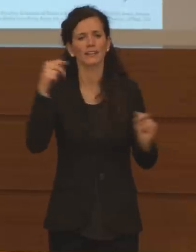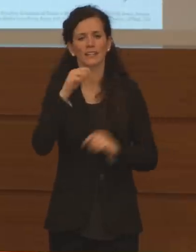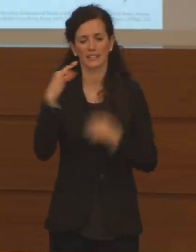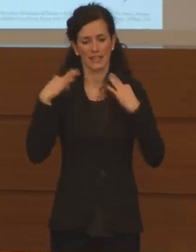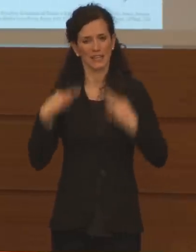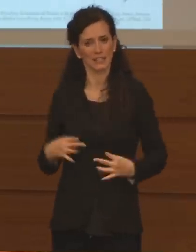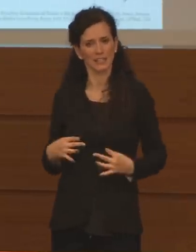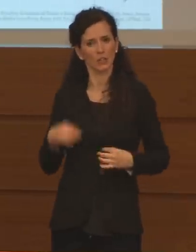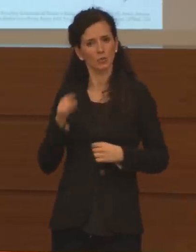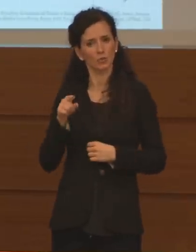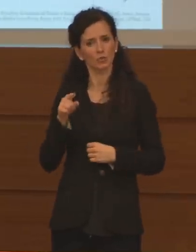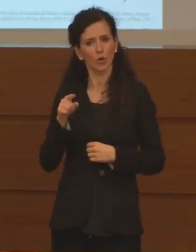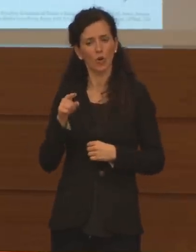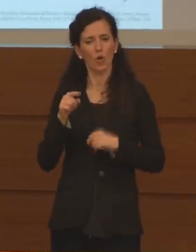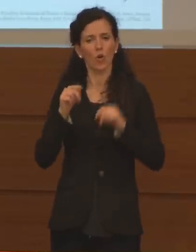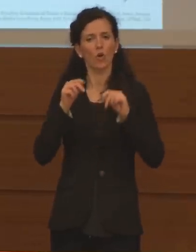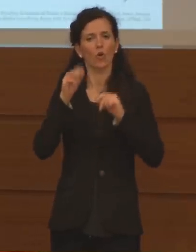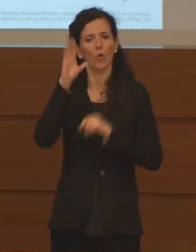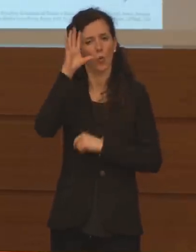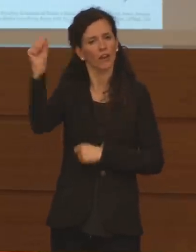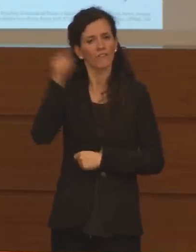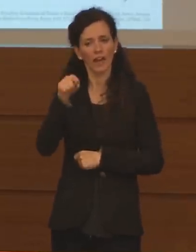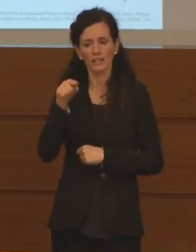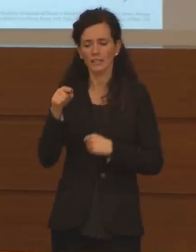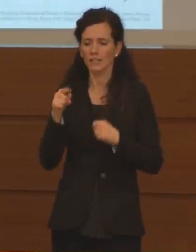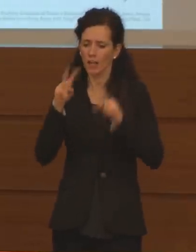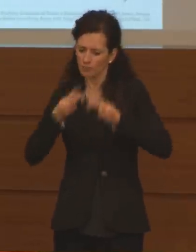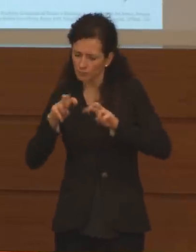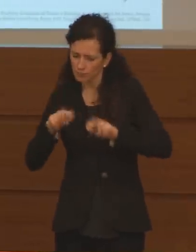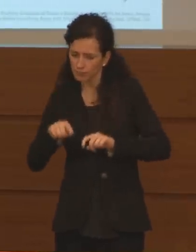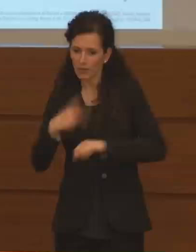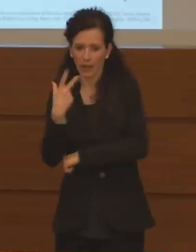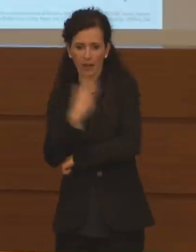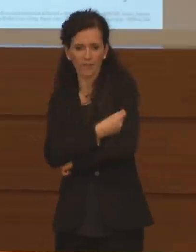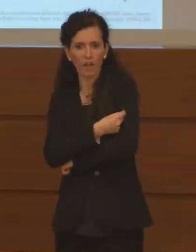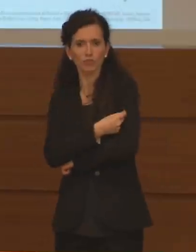sta mettendo a punto un vaccino adenovirale.